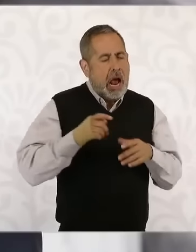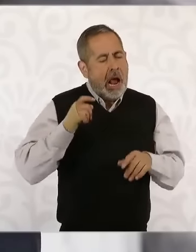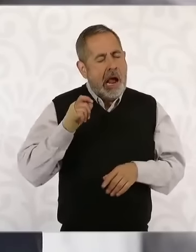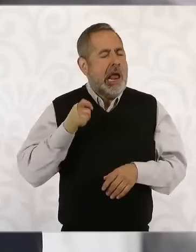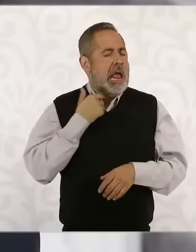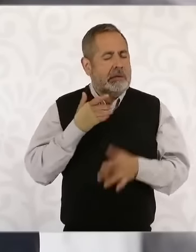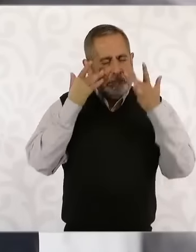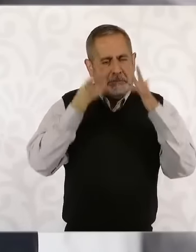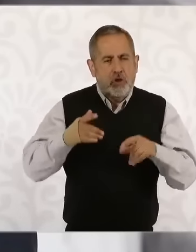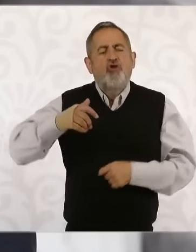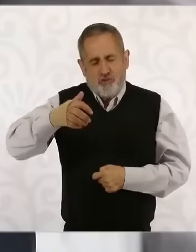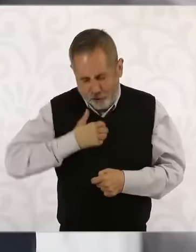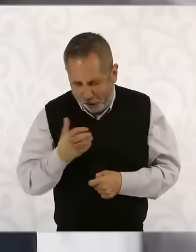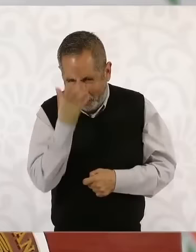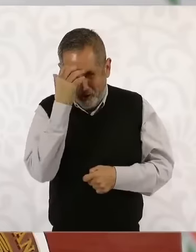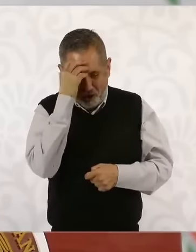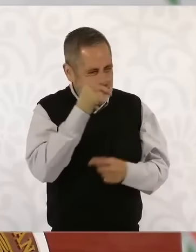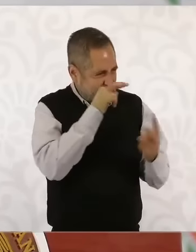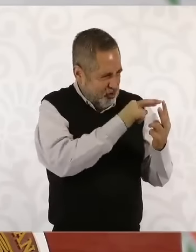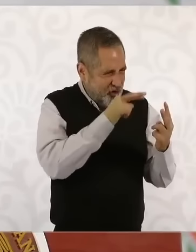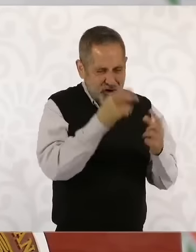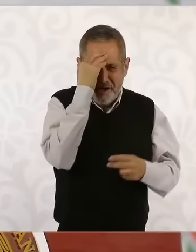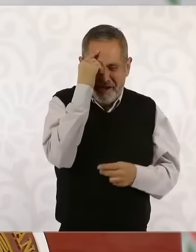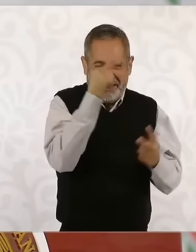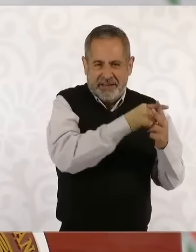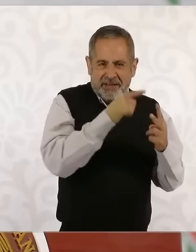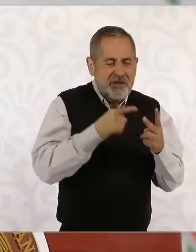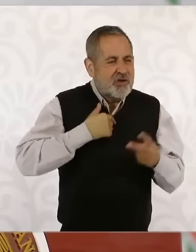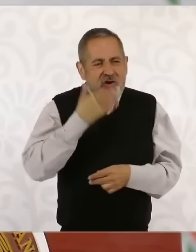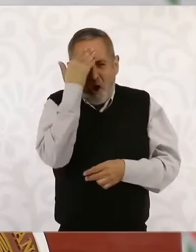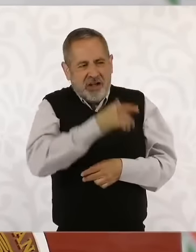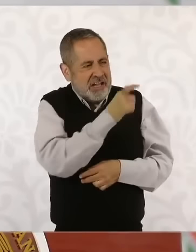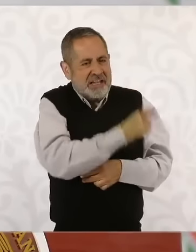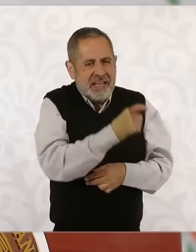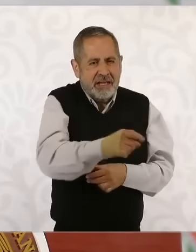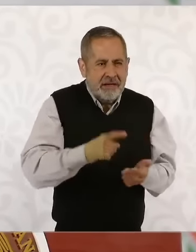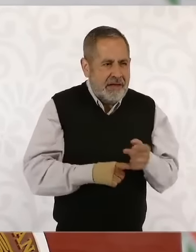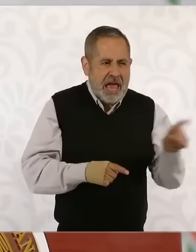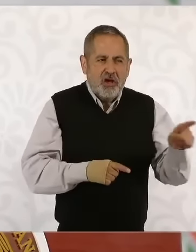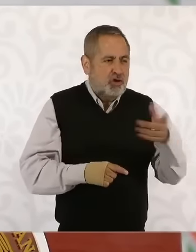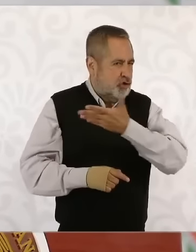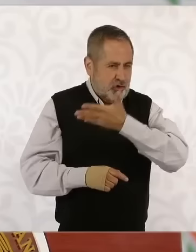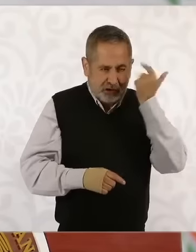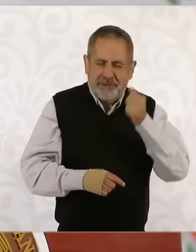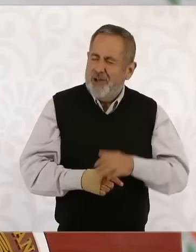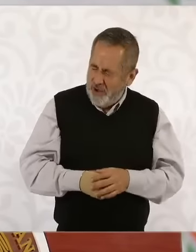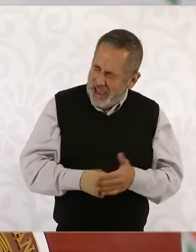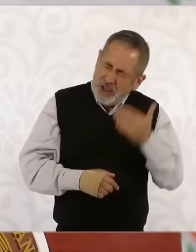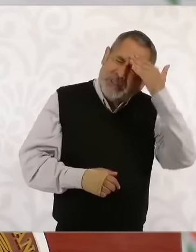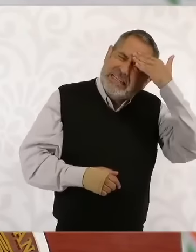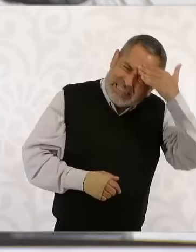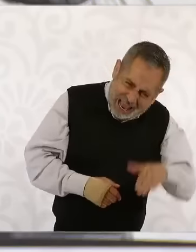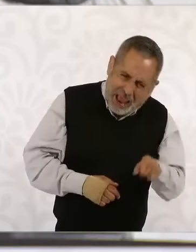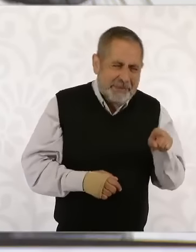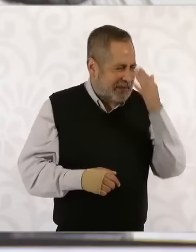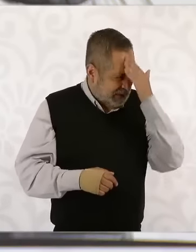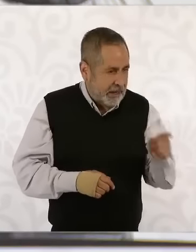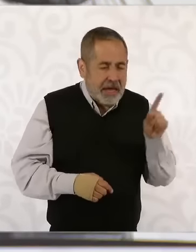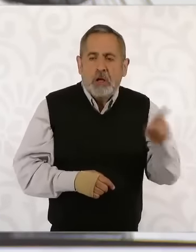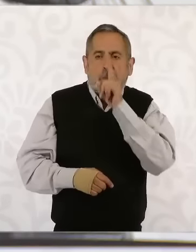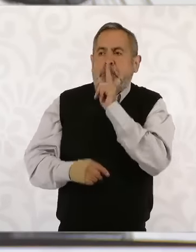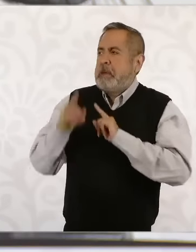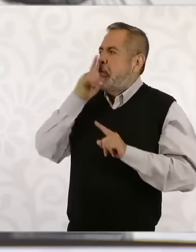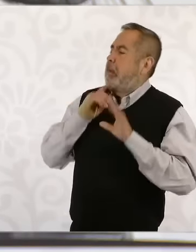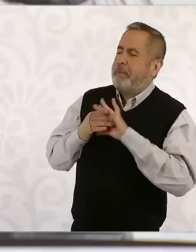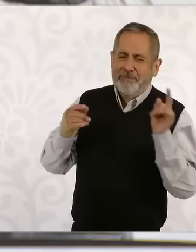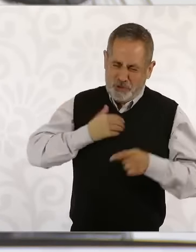que los conozco y que sé que no son ignorantes en amparo y mienten deliberadamente. uno de ellos,